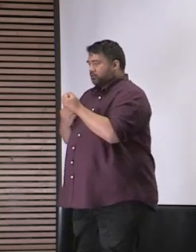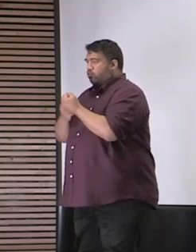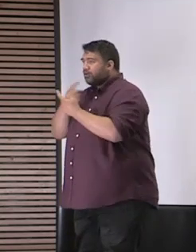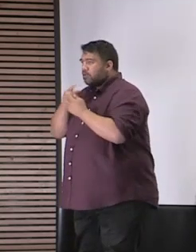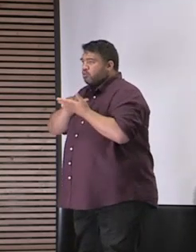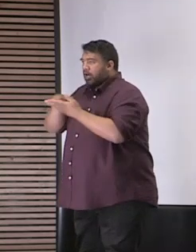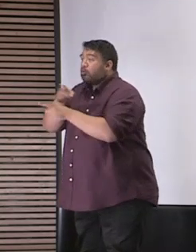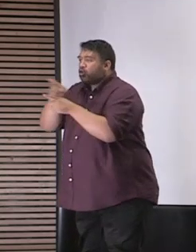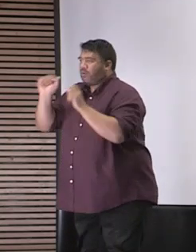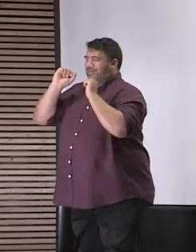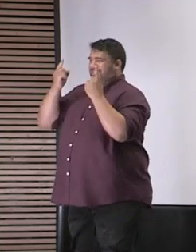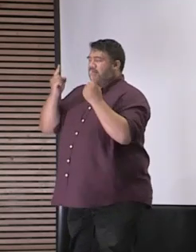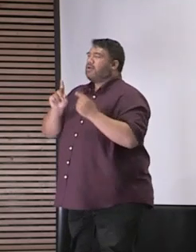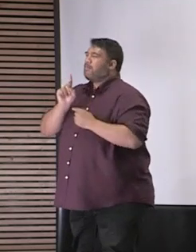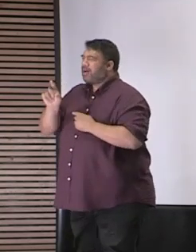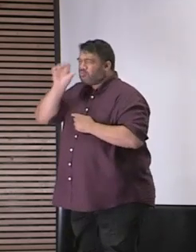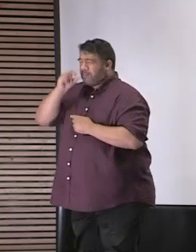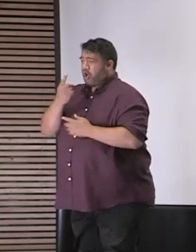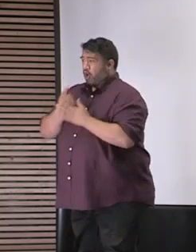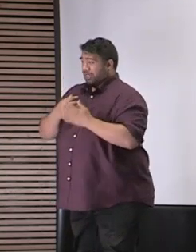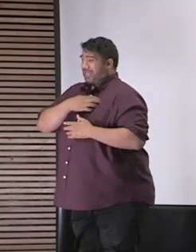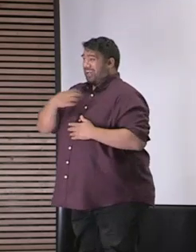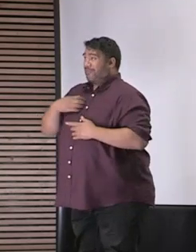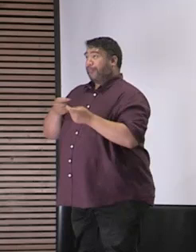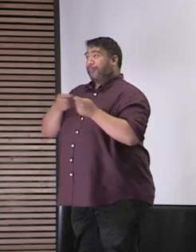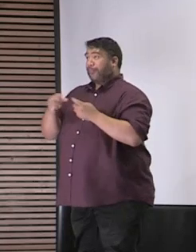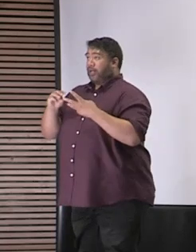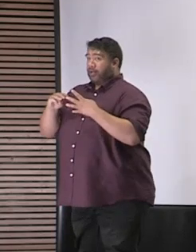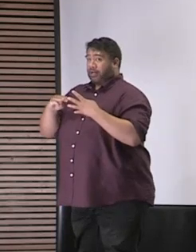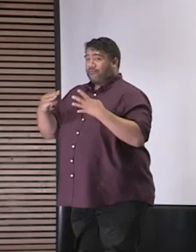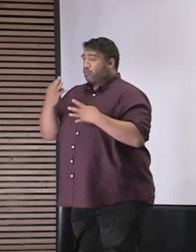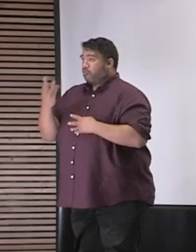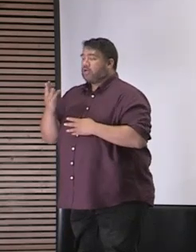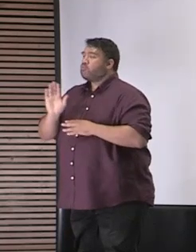Han visto el marco para el nivel de alerta 3. Necesitamos